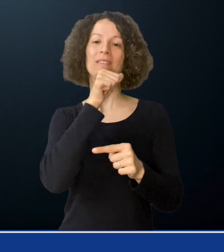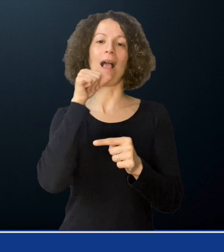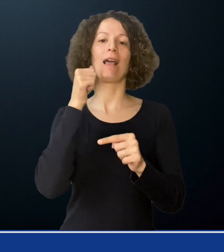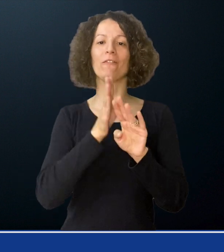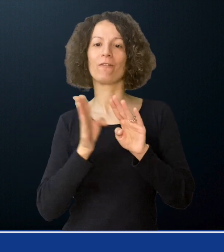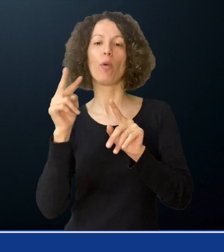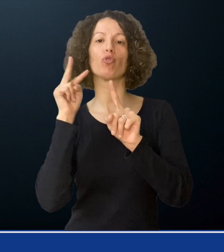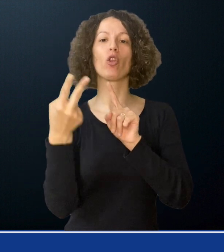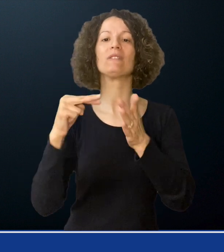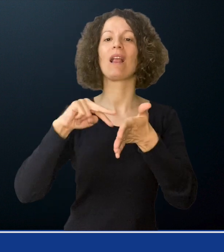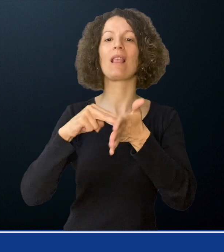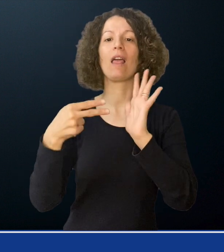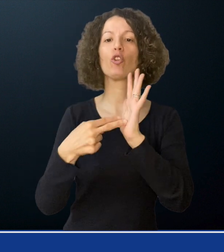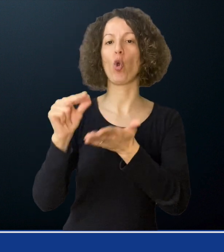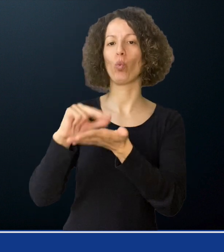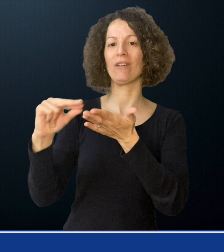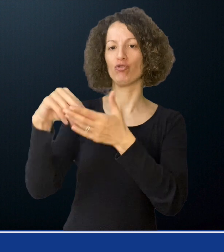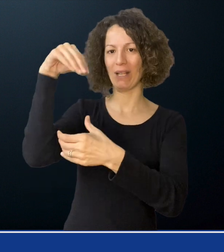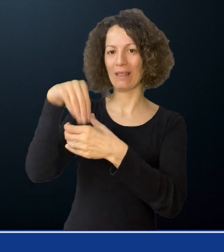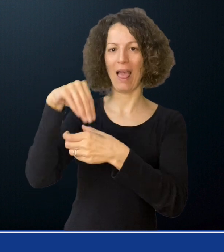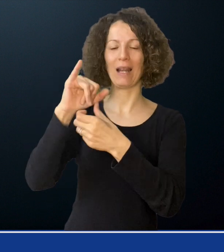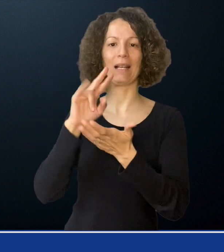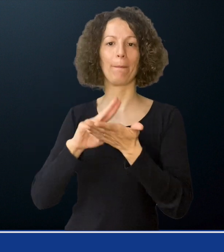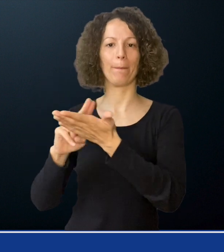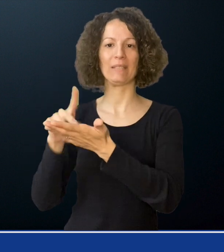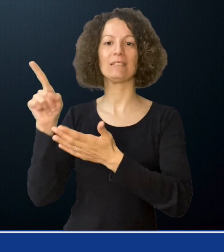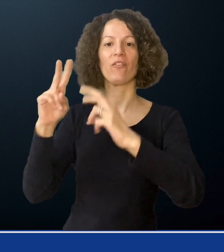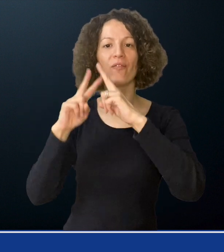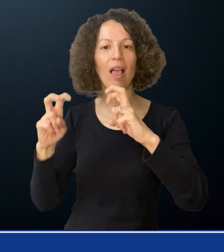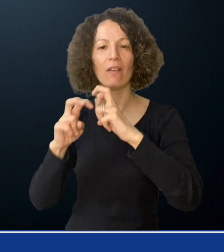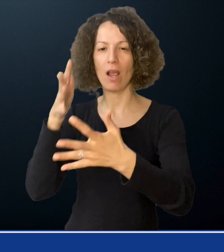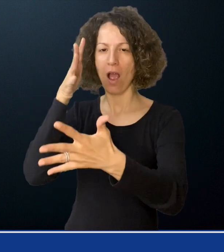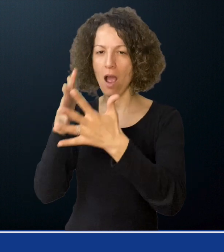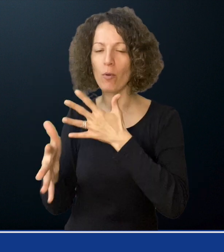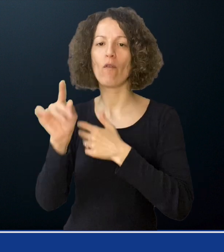riservandosi di approfondire la vicenda dal punto di vista “tecnico” tramite gli uffici interni INPS